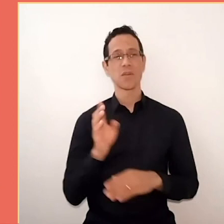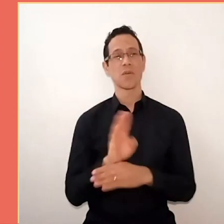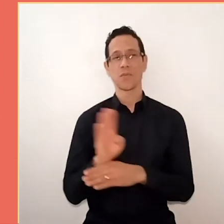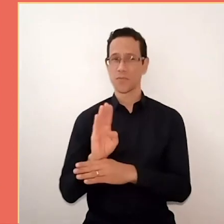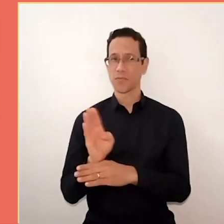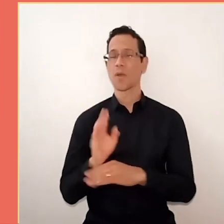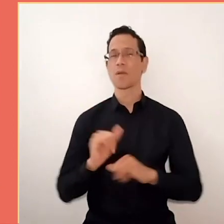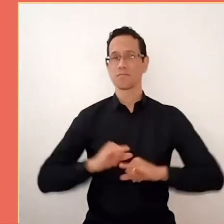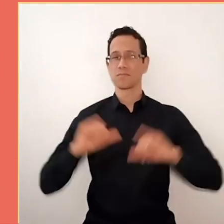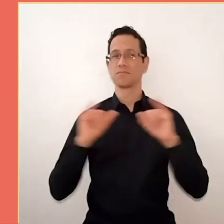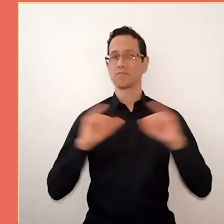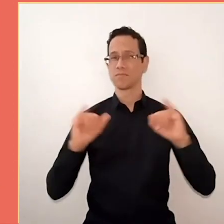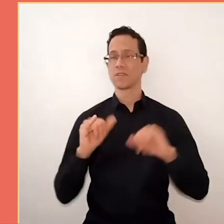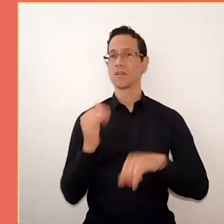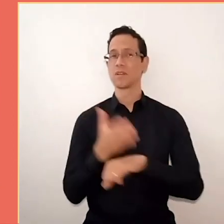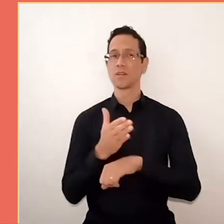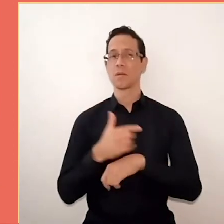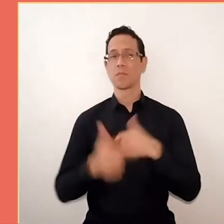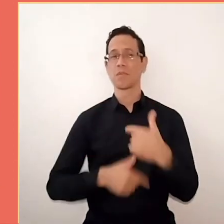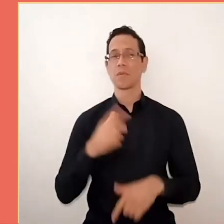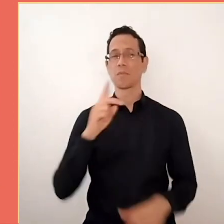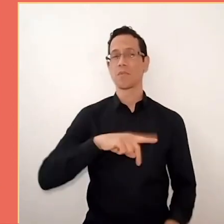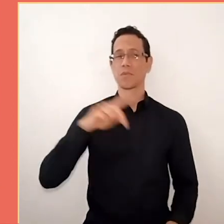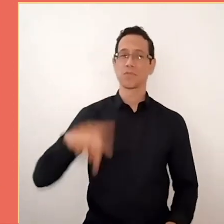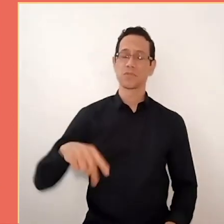e atuou com professora de artes e educação infantil.